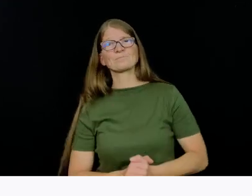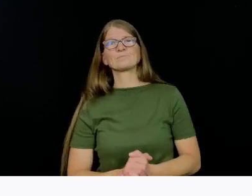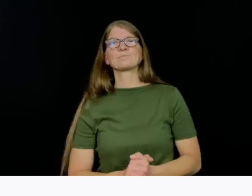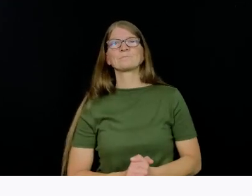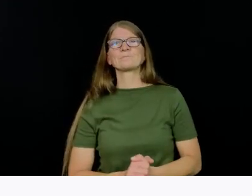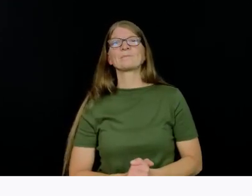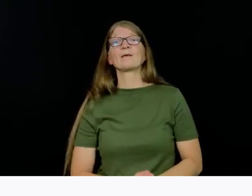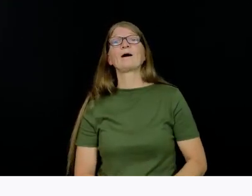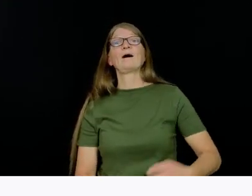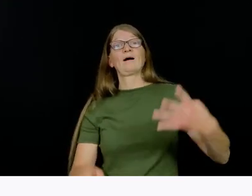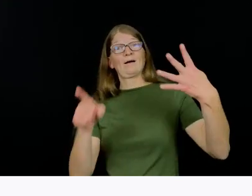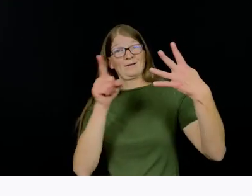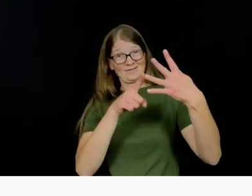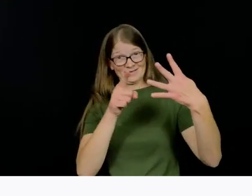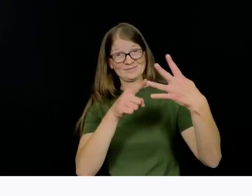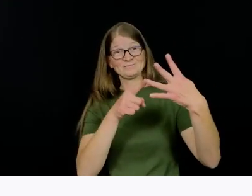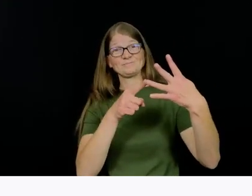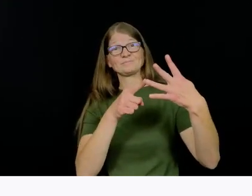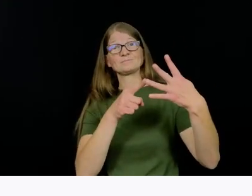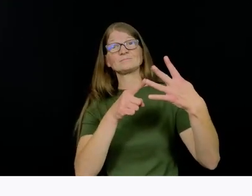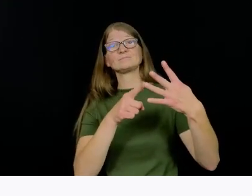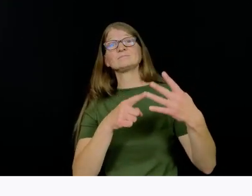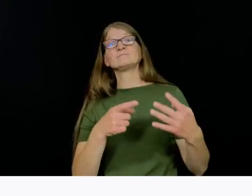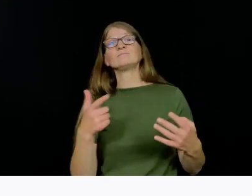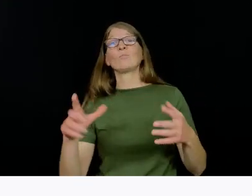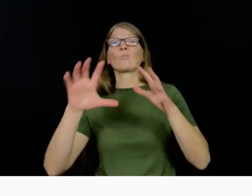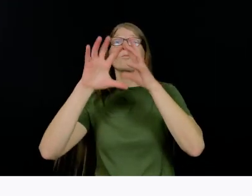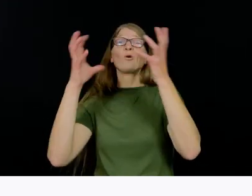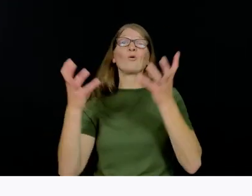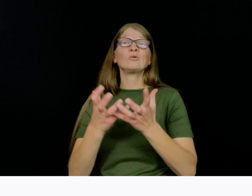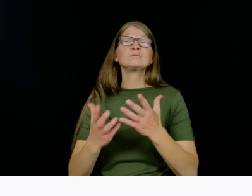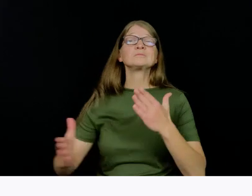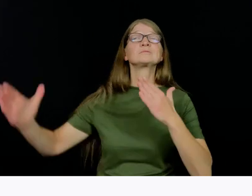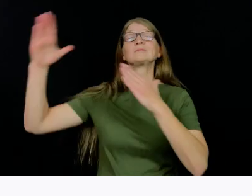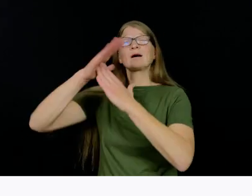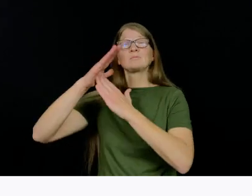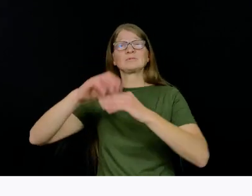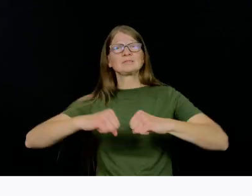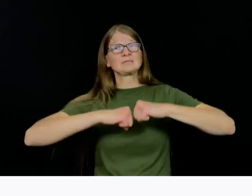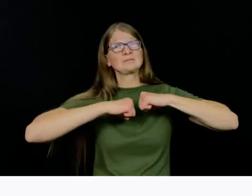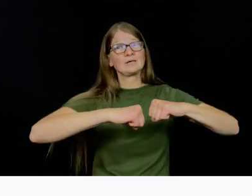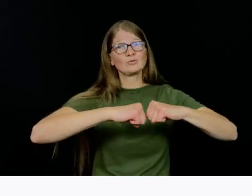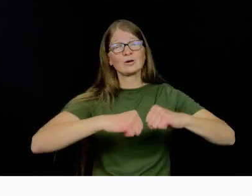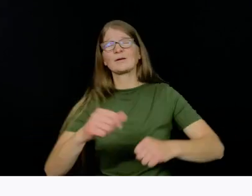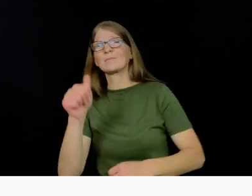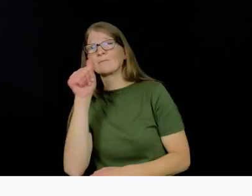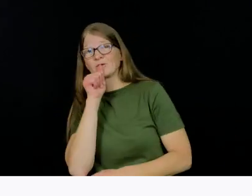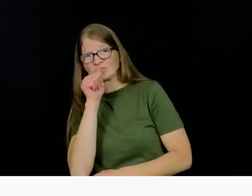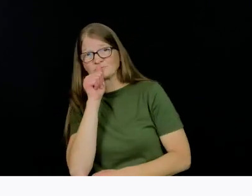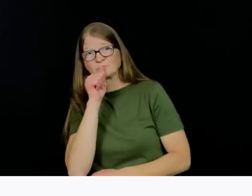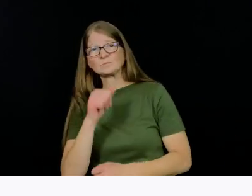العنصر الثالث هو أعلى مستويات الأمن والخصوصية عند تصميم منتجاتنا